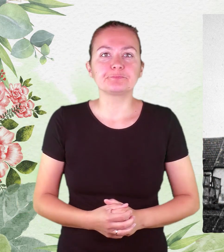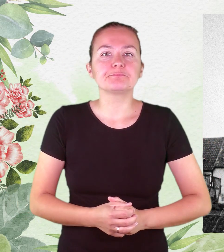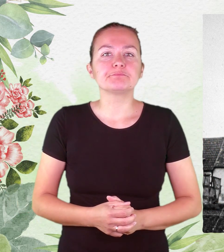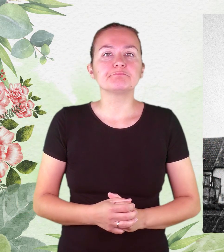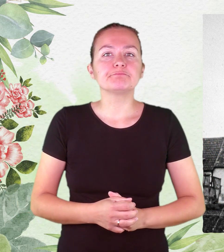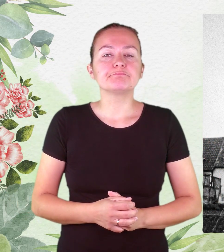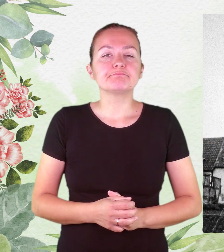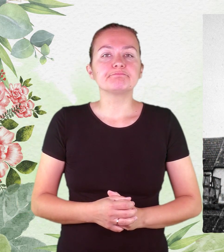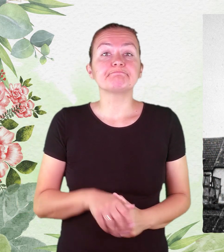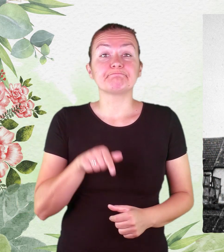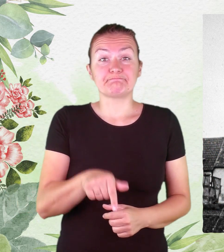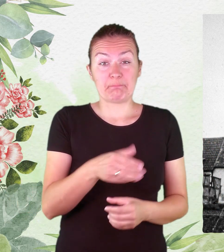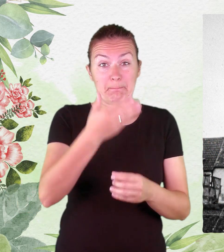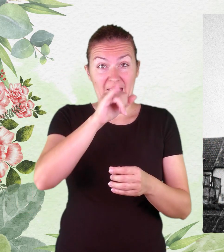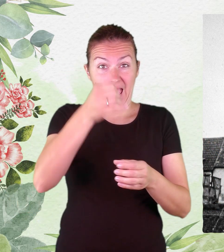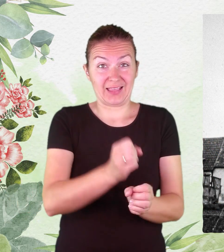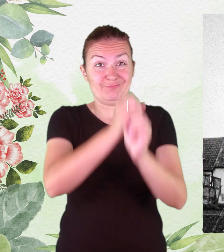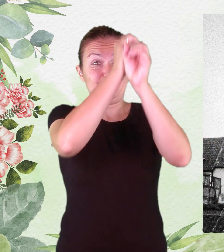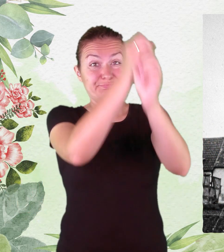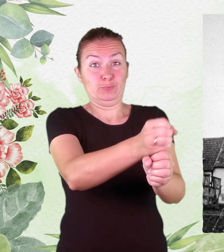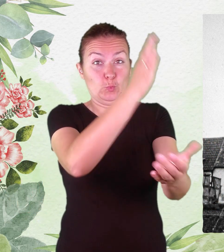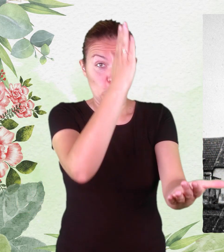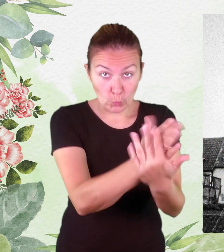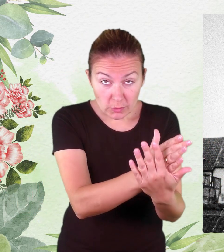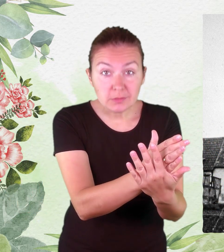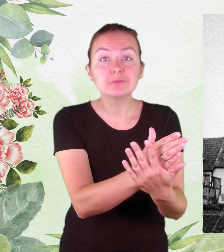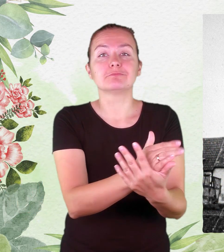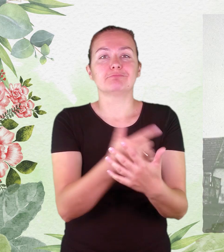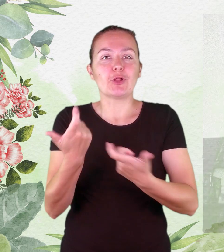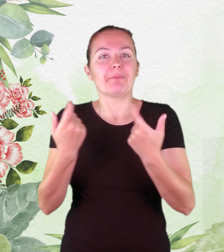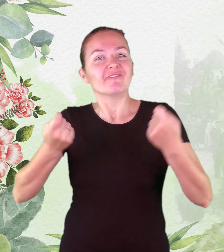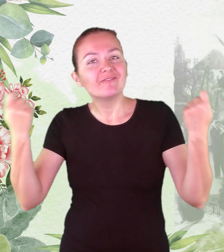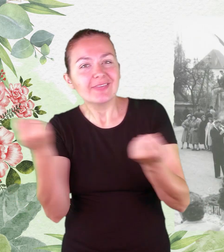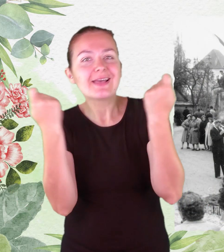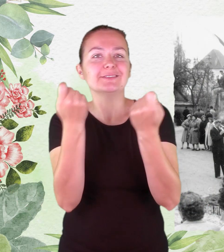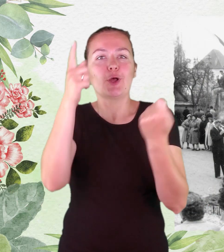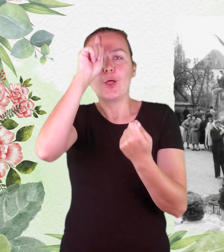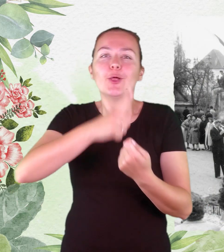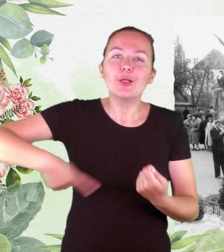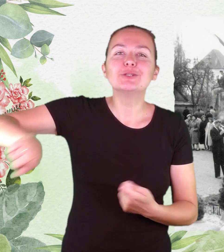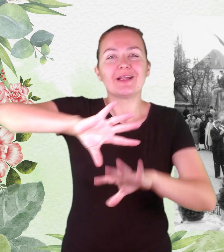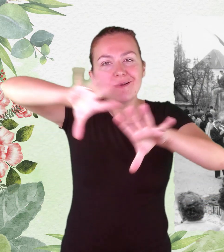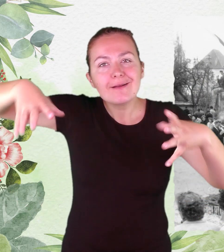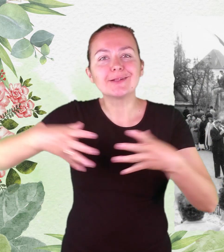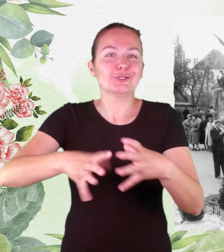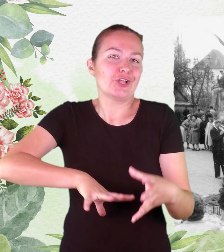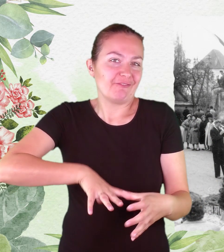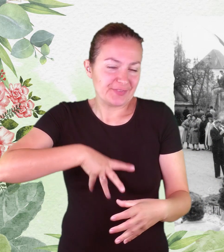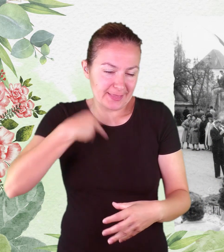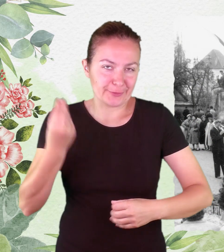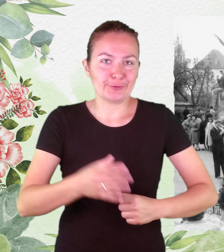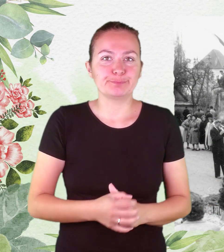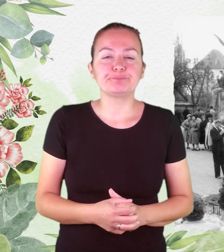Obchody: Po ustawieniu maja odbywają się festyny, gdzie mieszkańcy wspólnie świętują.